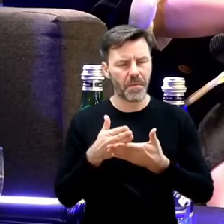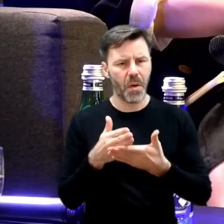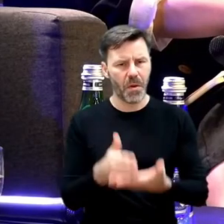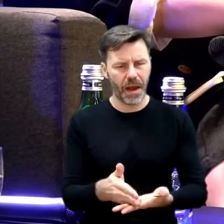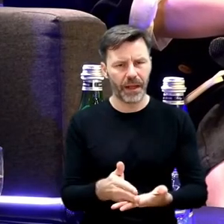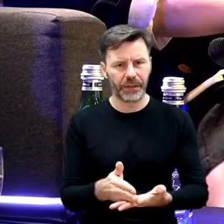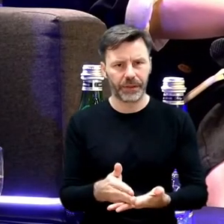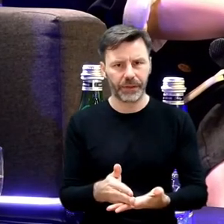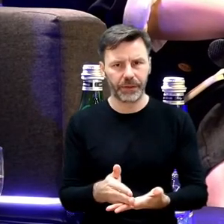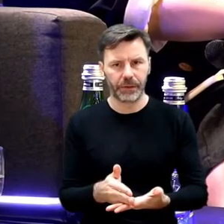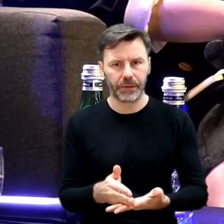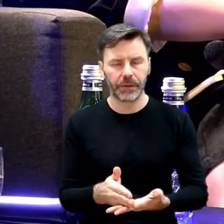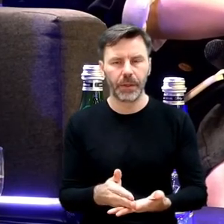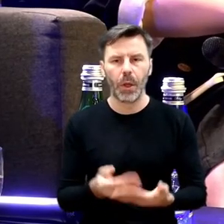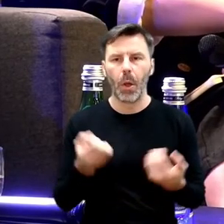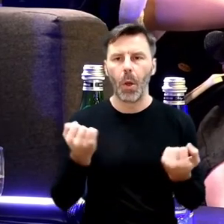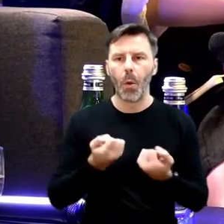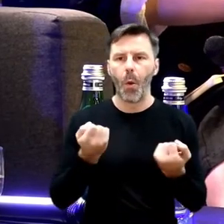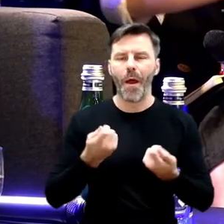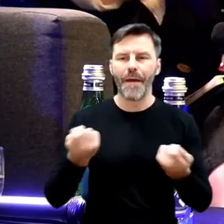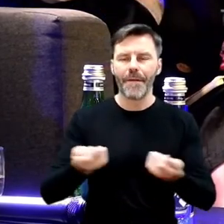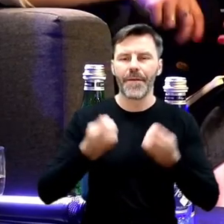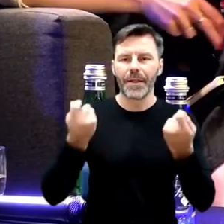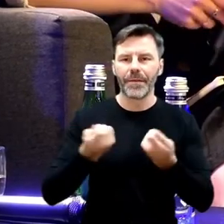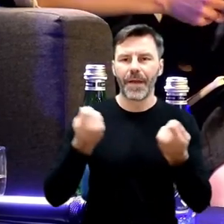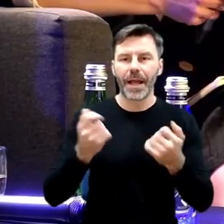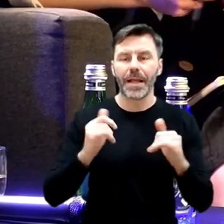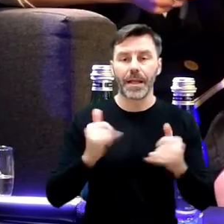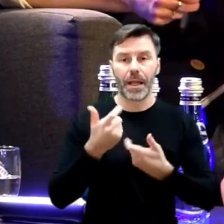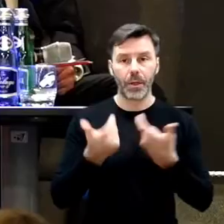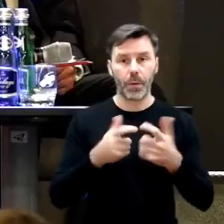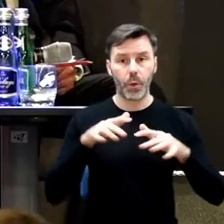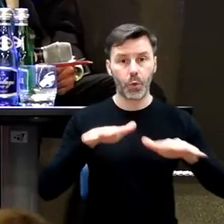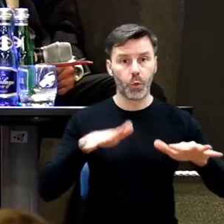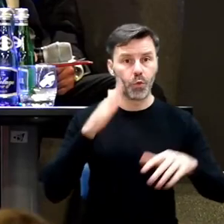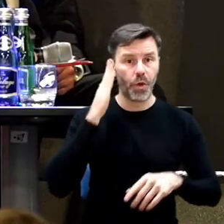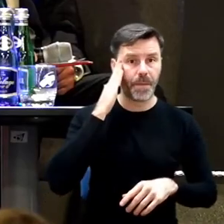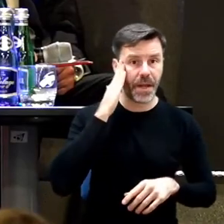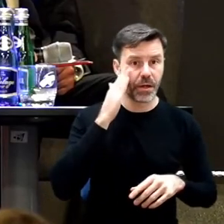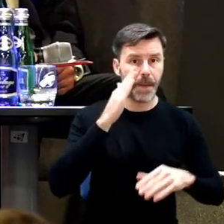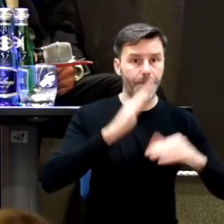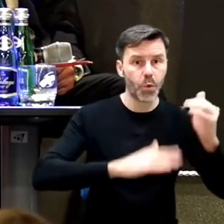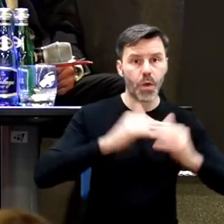wyzwaniem, jak dostarczyć dużą ilość mieszkań w krótkim czasie. Kolejna rzecz...